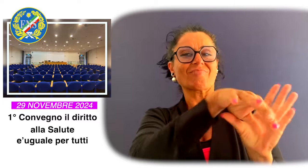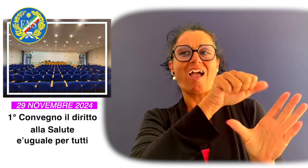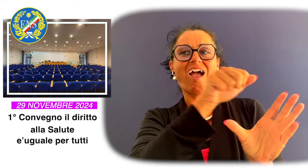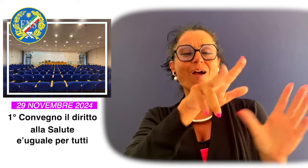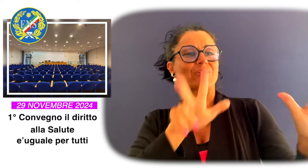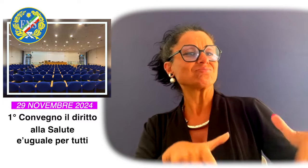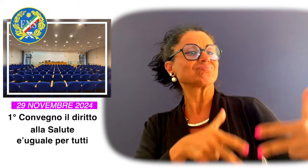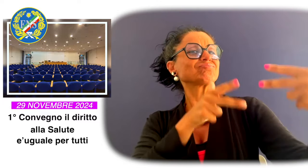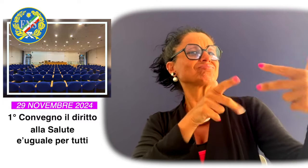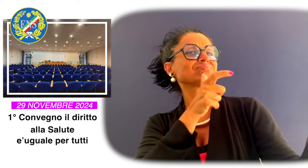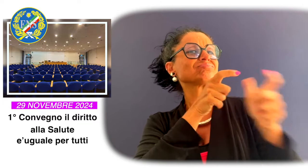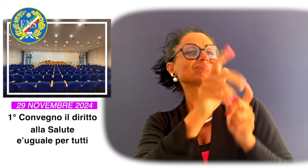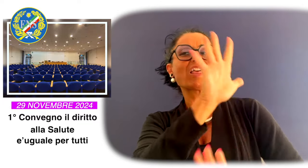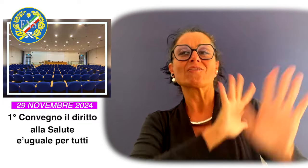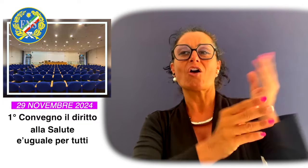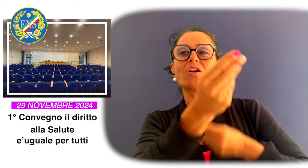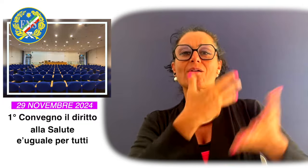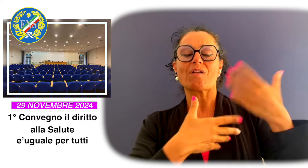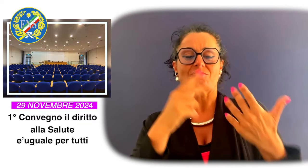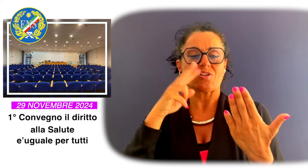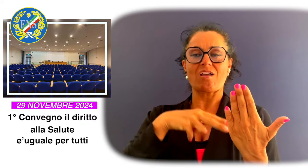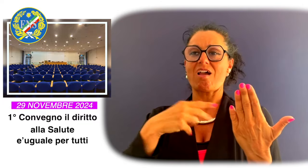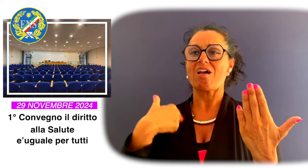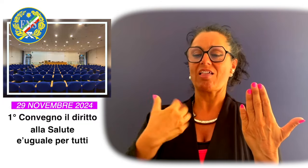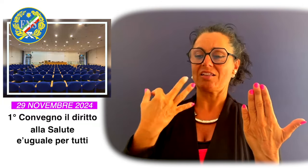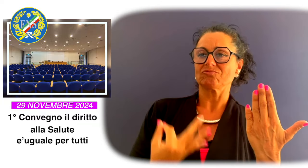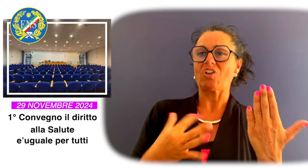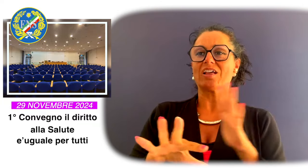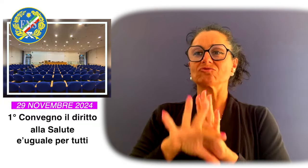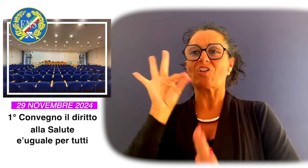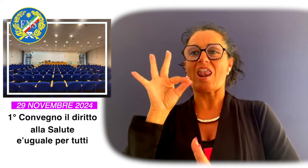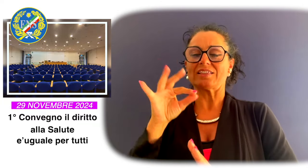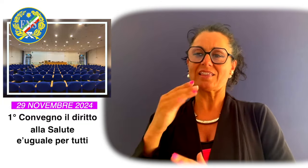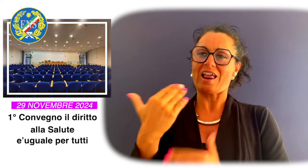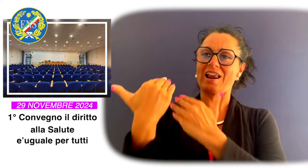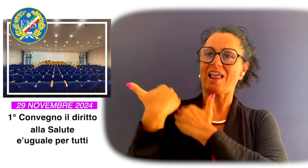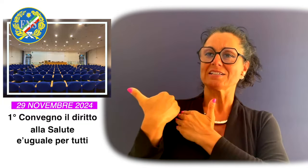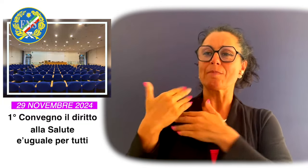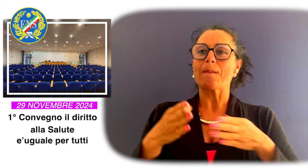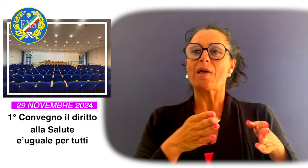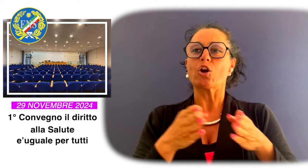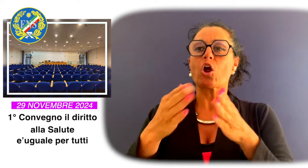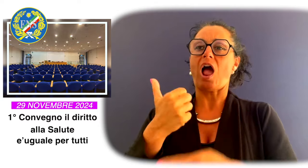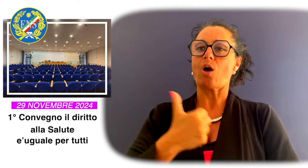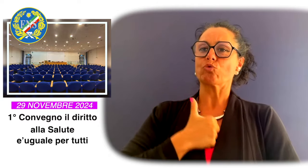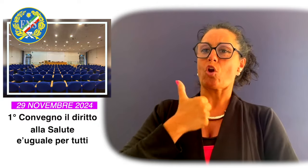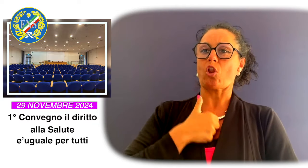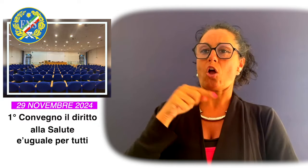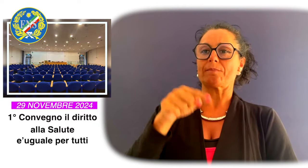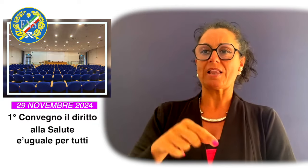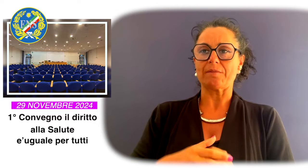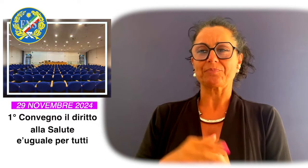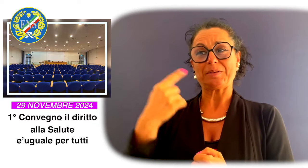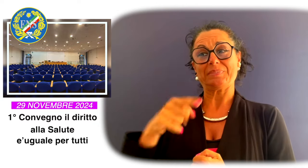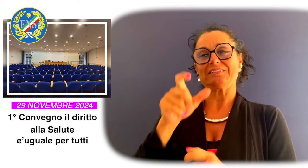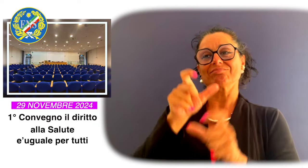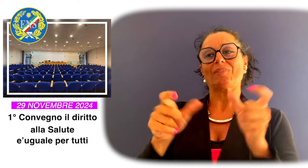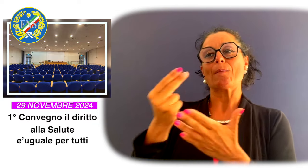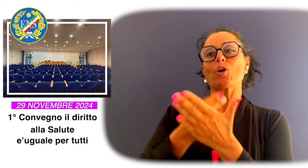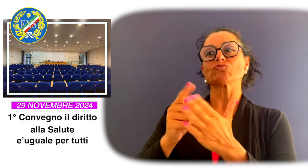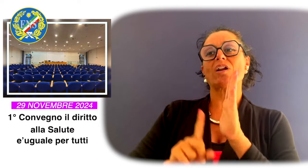al servizio di video-interpretariato è possibile ricevere informazioni esaustive operando una scelta responsabile, intraprendendo un percorso di autonomia.